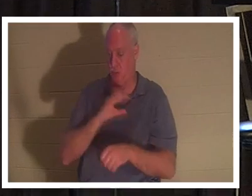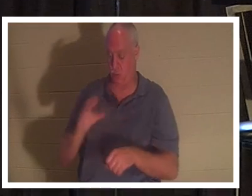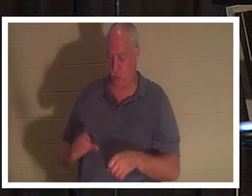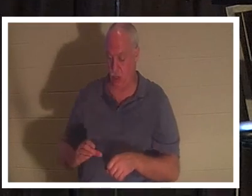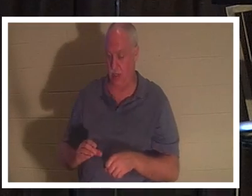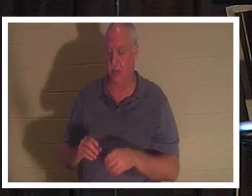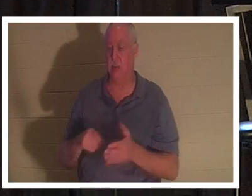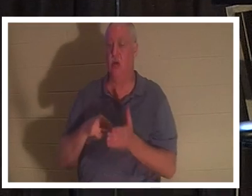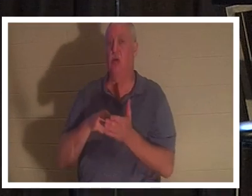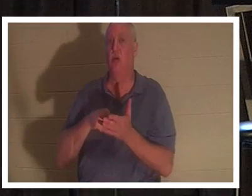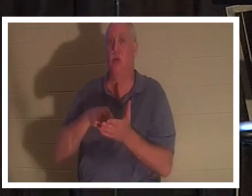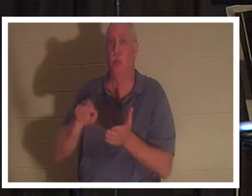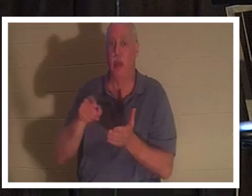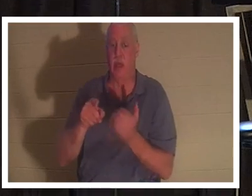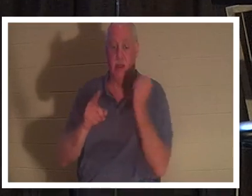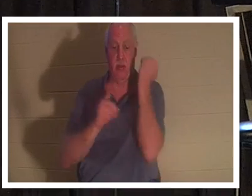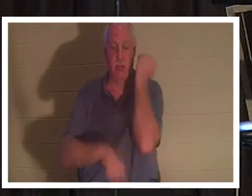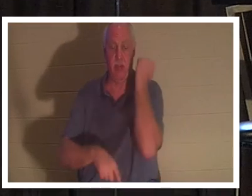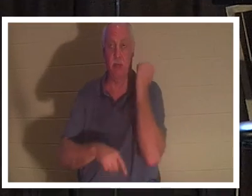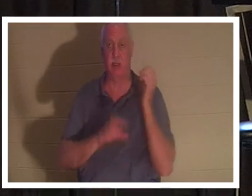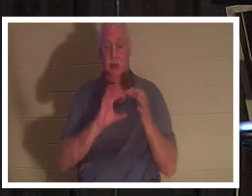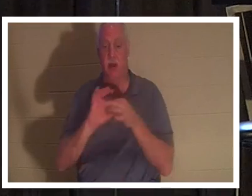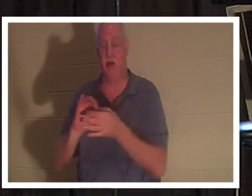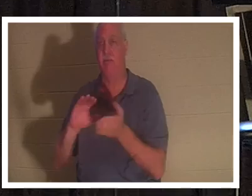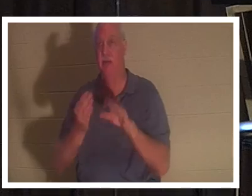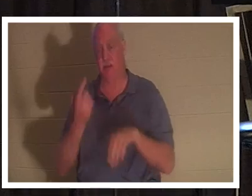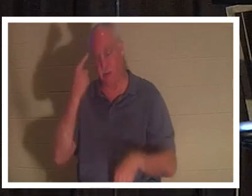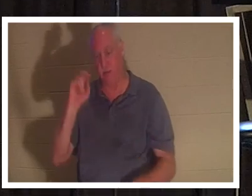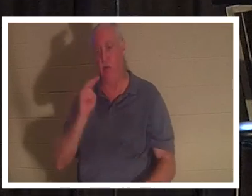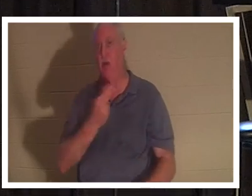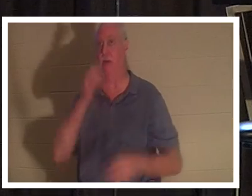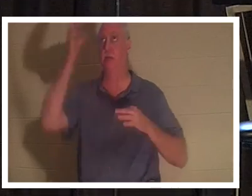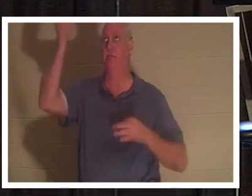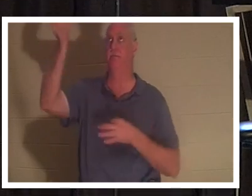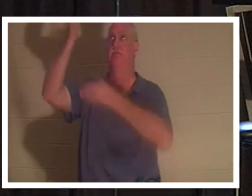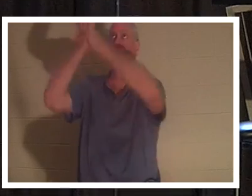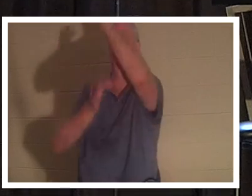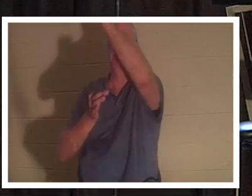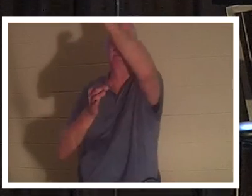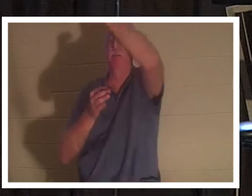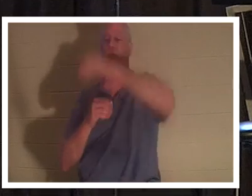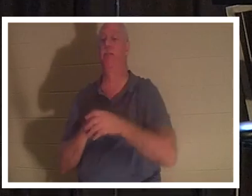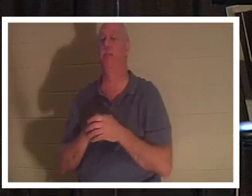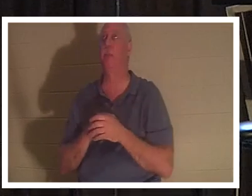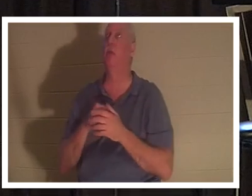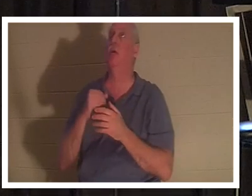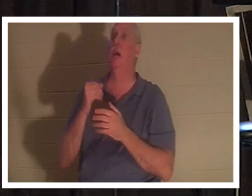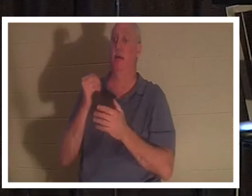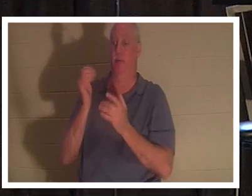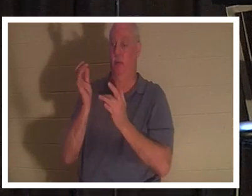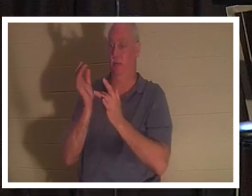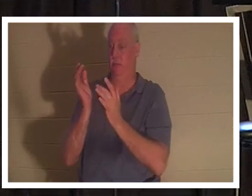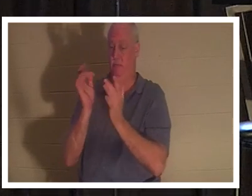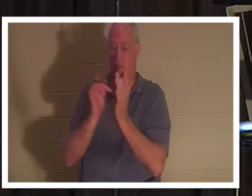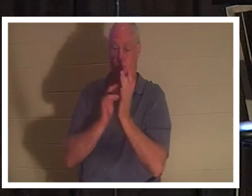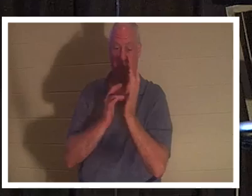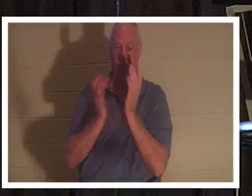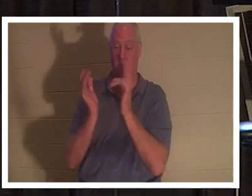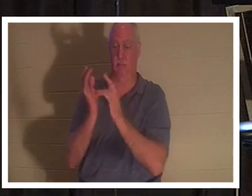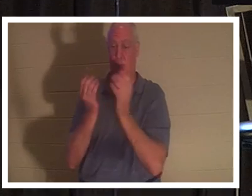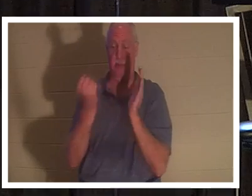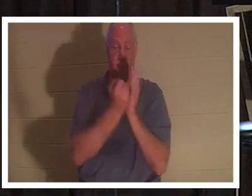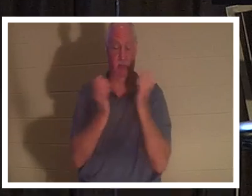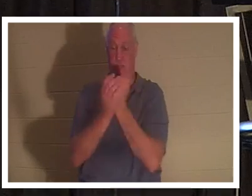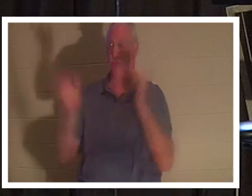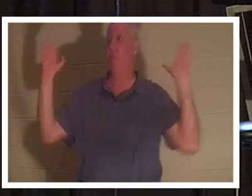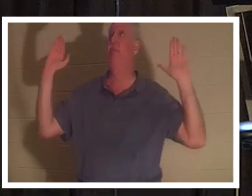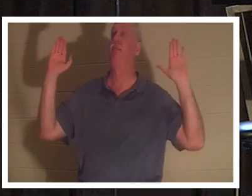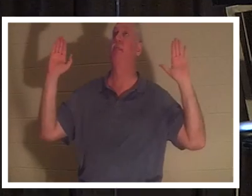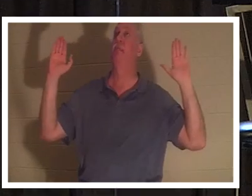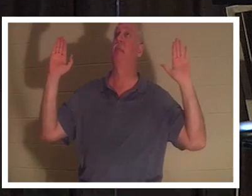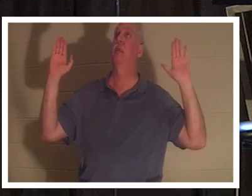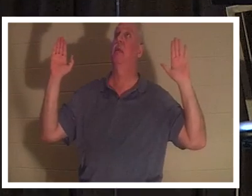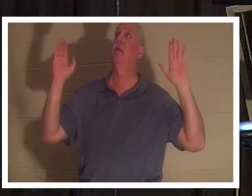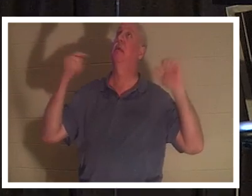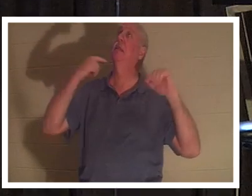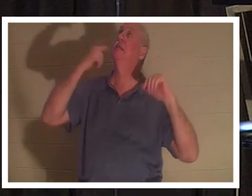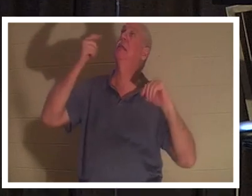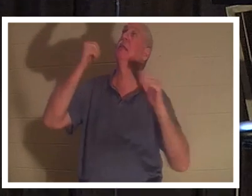हमारे लिए और हम जैसे लोगों के लिए मृत्यु का दंड देने के लिए अवतरित हुए। जब वह वहाँ क्रूस पर लटकाया गया। उन्होंने कहा, "यह समाप्त हो गया है!" उसने इसे क्रूस पर से